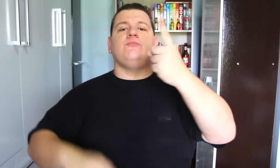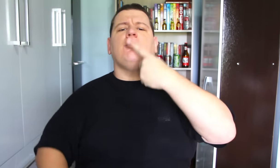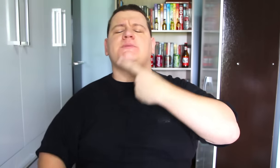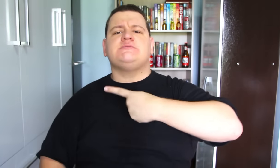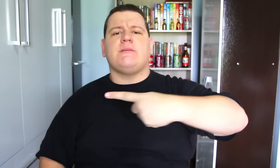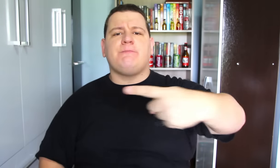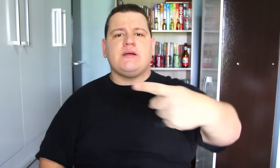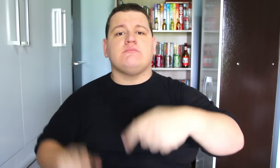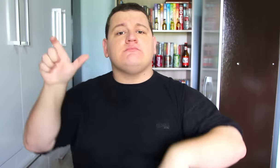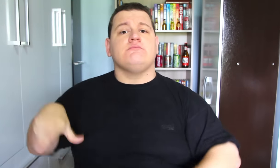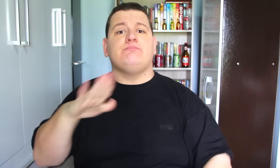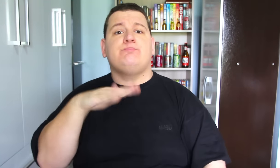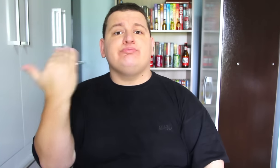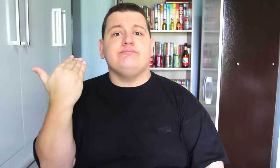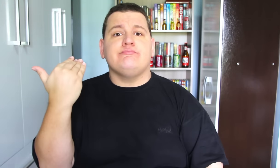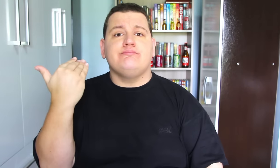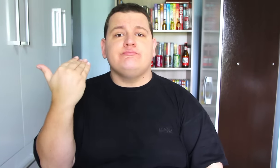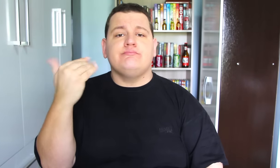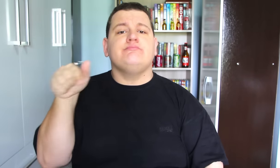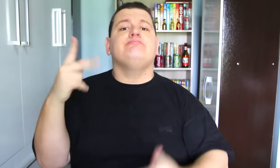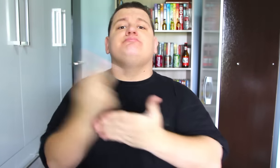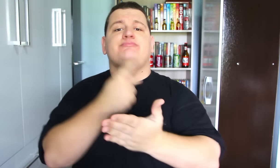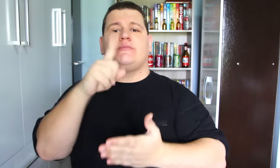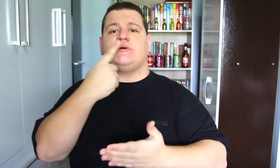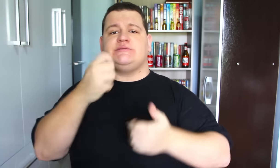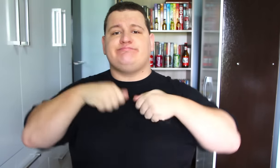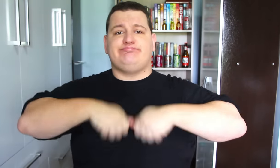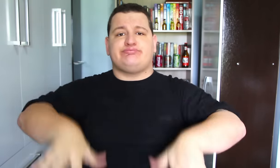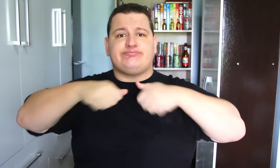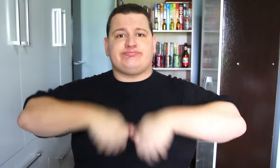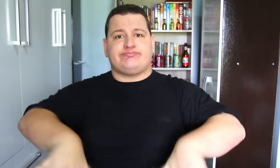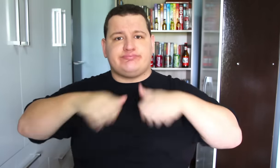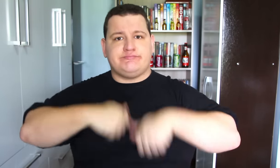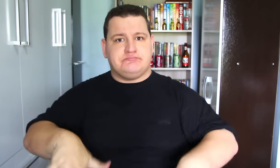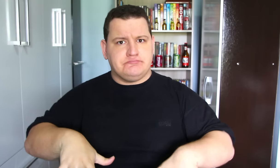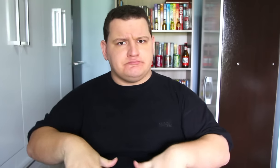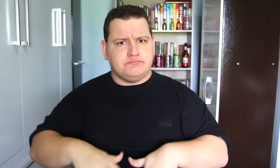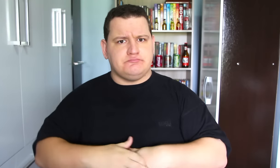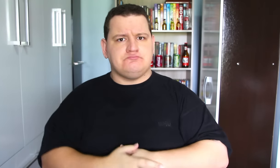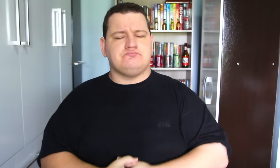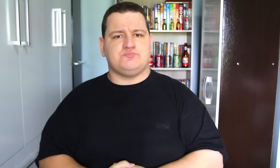Depois de uma semana, veio a falecer devido a uma pneumonia.